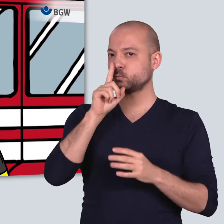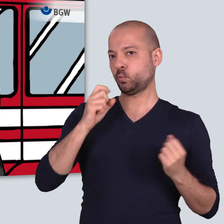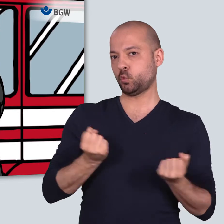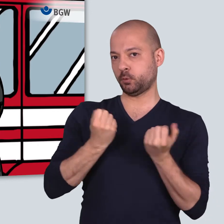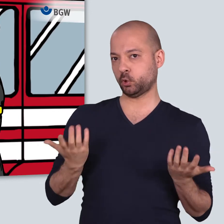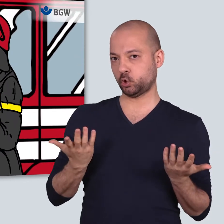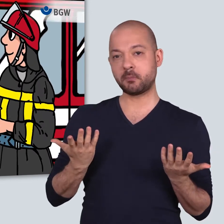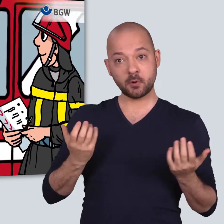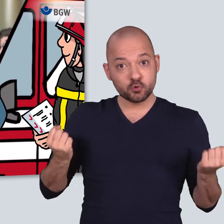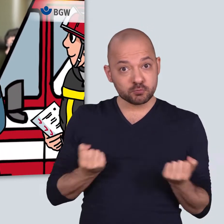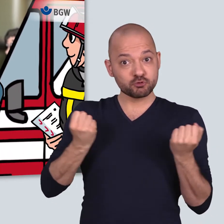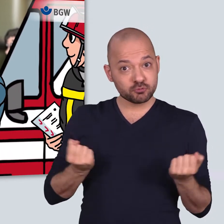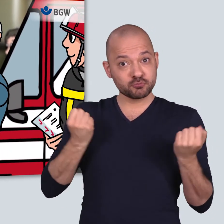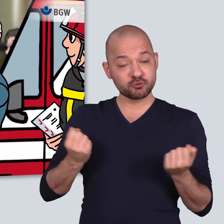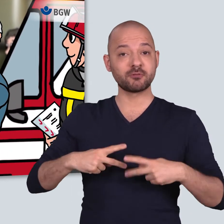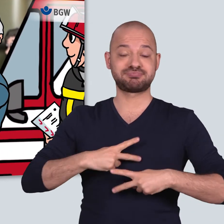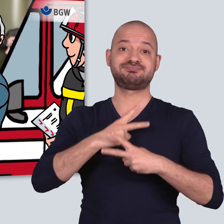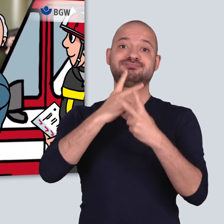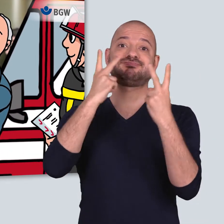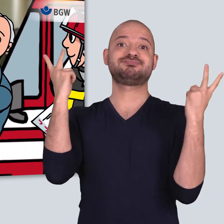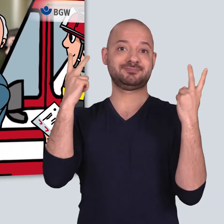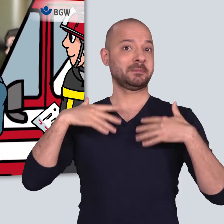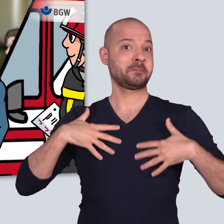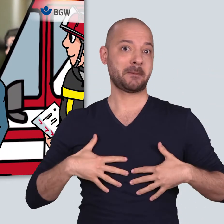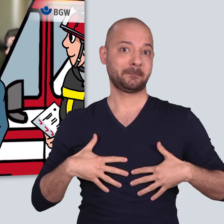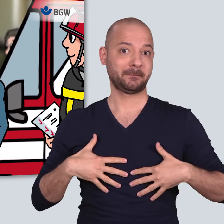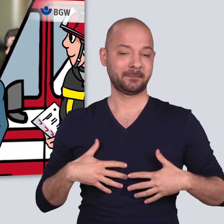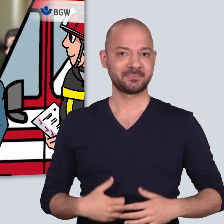denn alles war nur eine Übung und Übung macht den Meister!